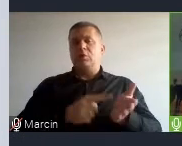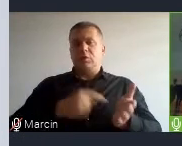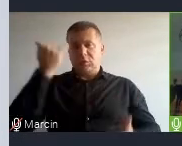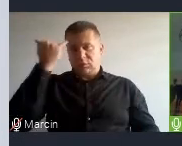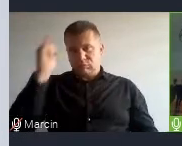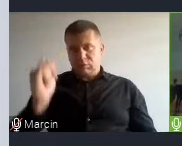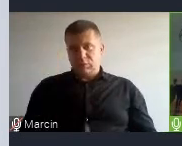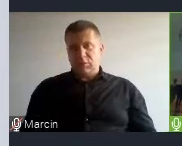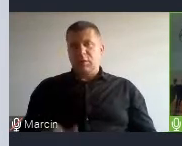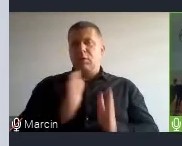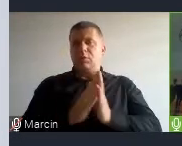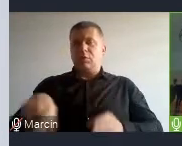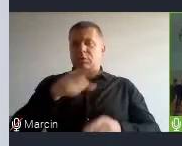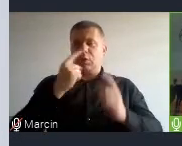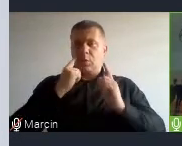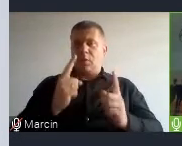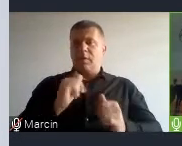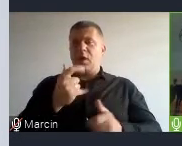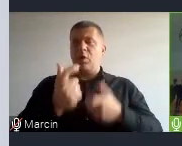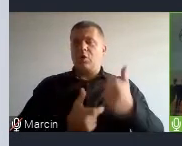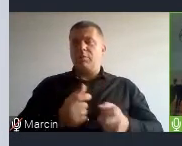Zwróćcie proszę uwagę, proszę, jak robicie rozeznanie rynku.